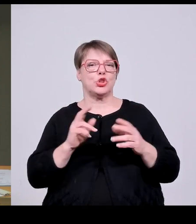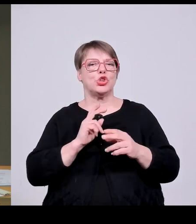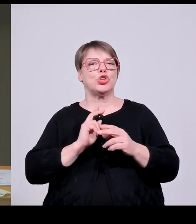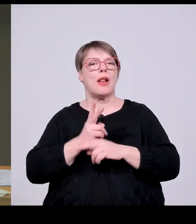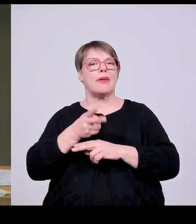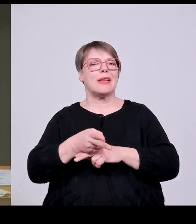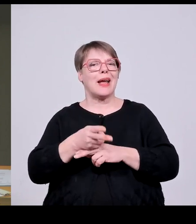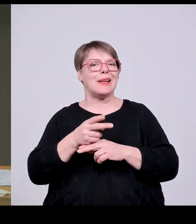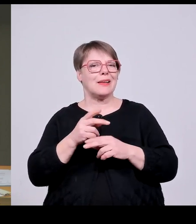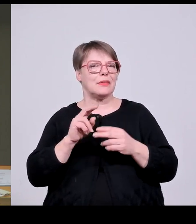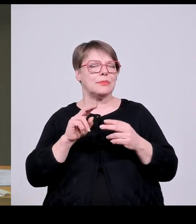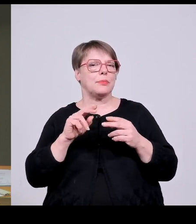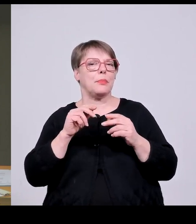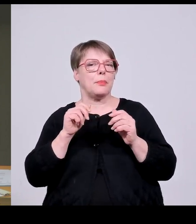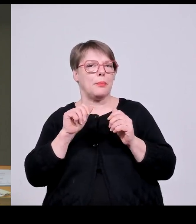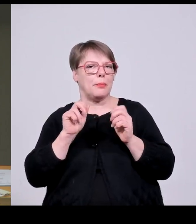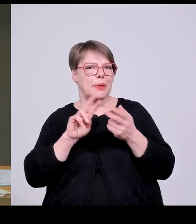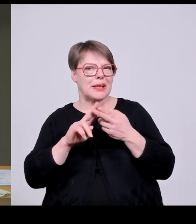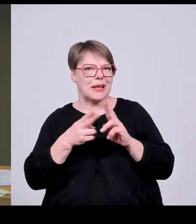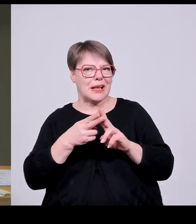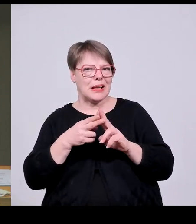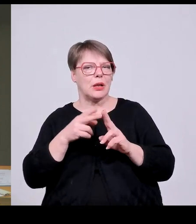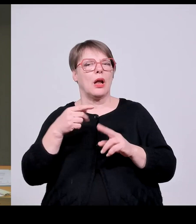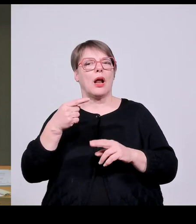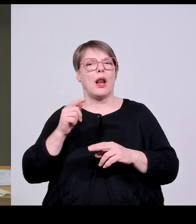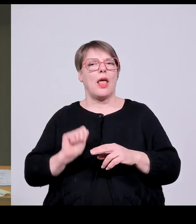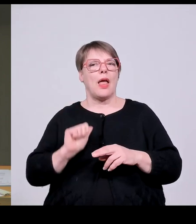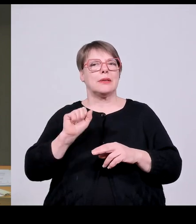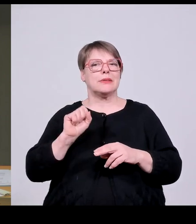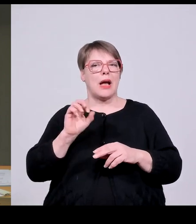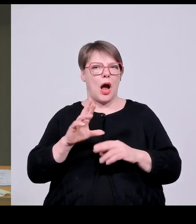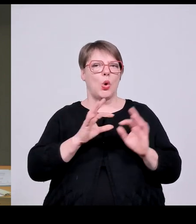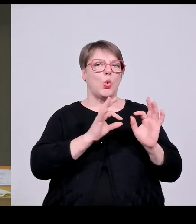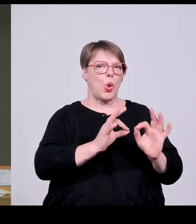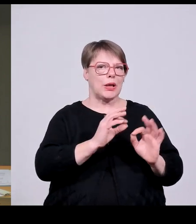Mitglied der Abgeordneter Gunda Lindermann gültig 121 ungültig.